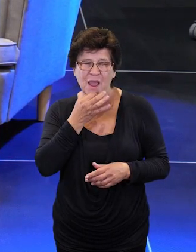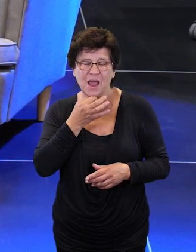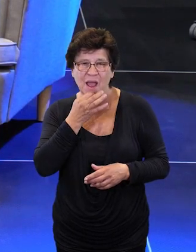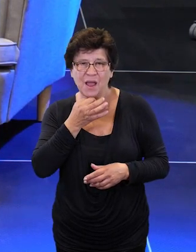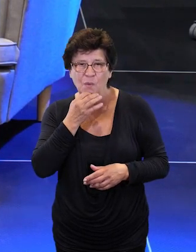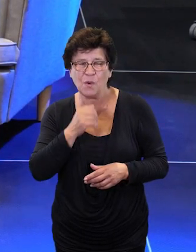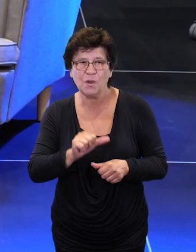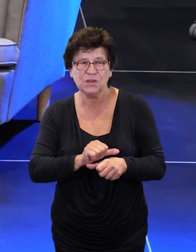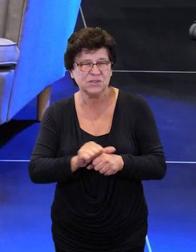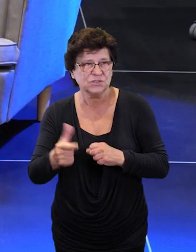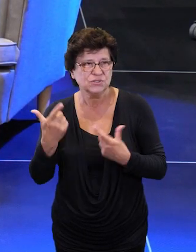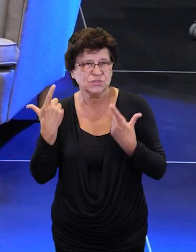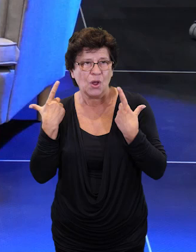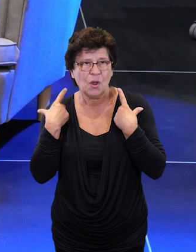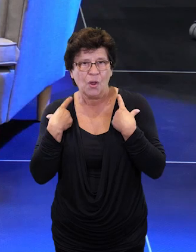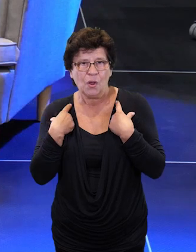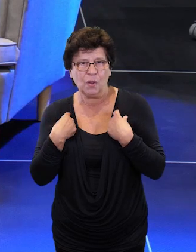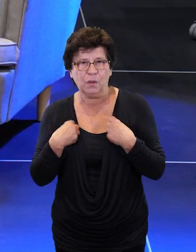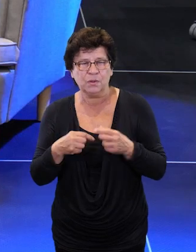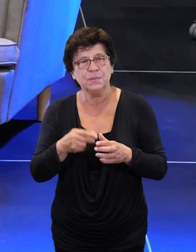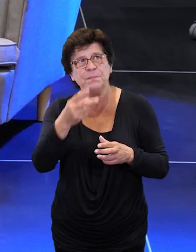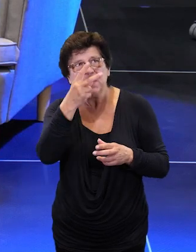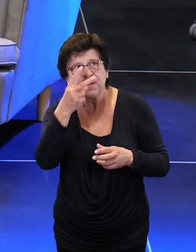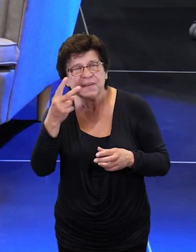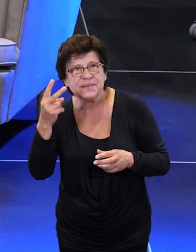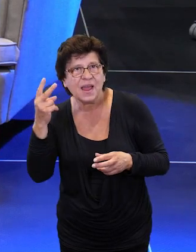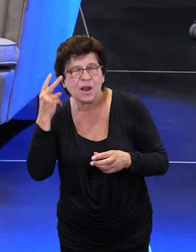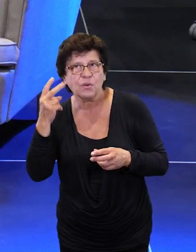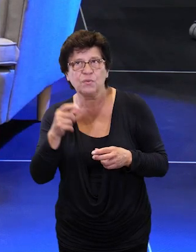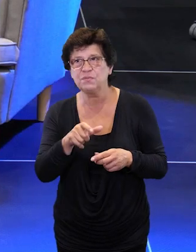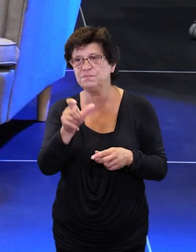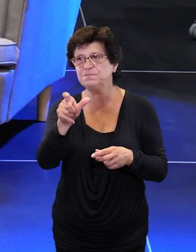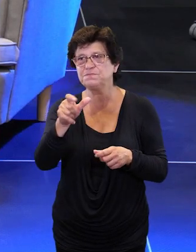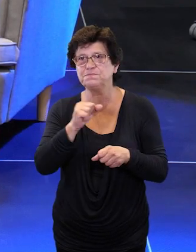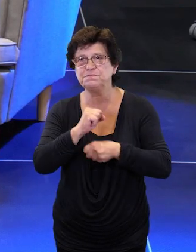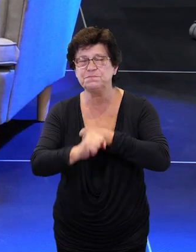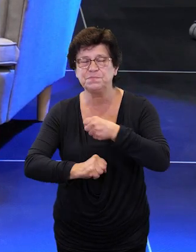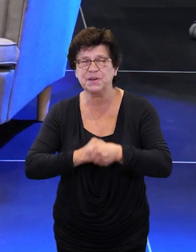bardzo często w mediach, ale też chyba należałoby połączyć